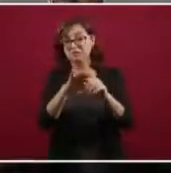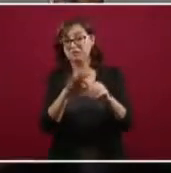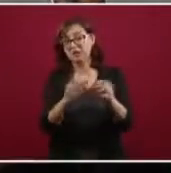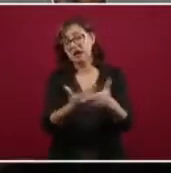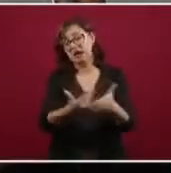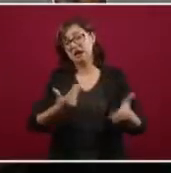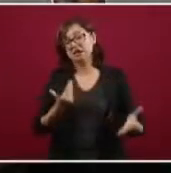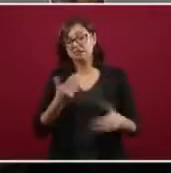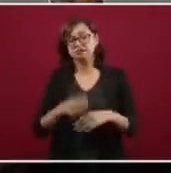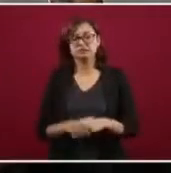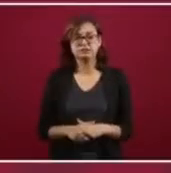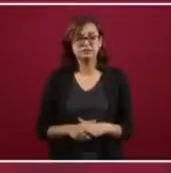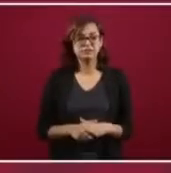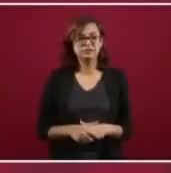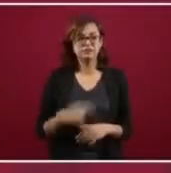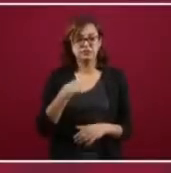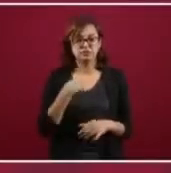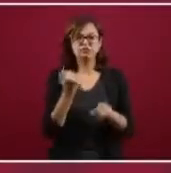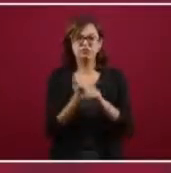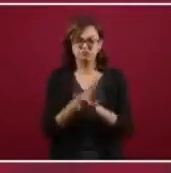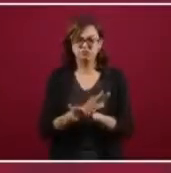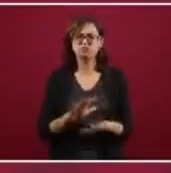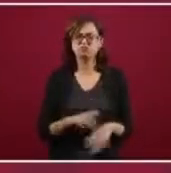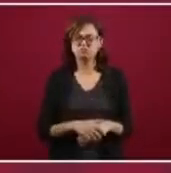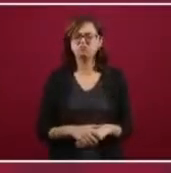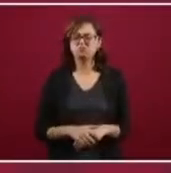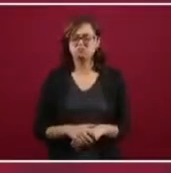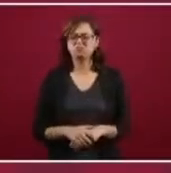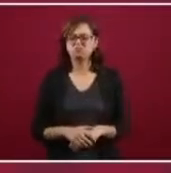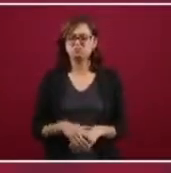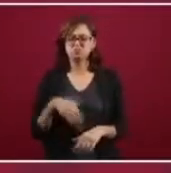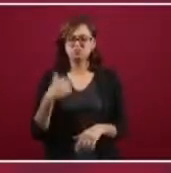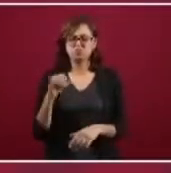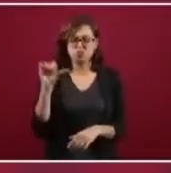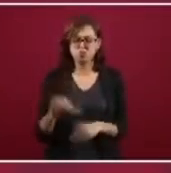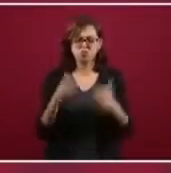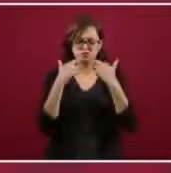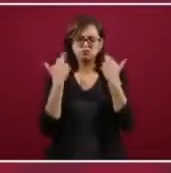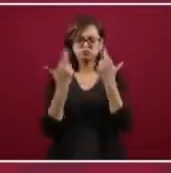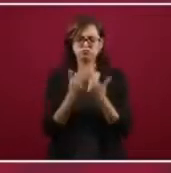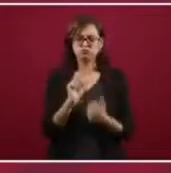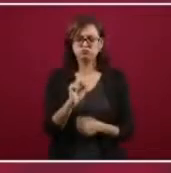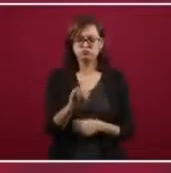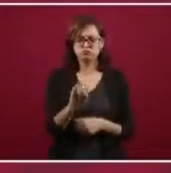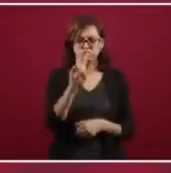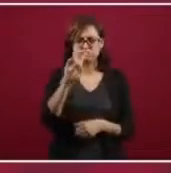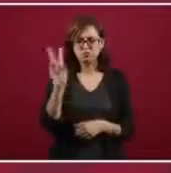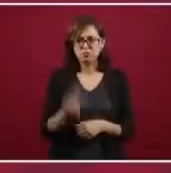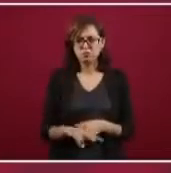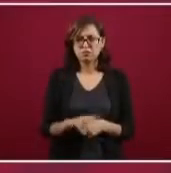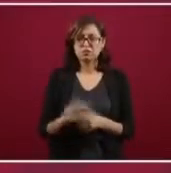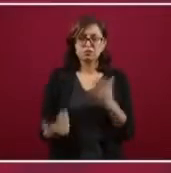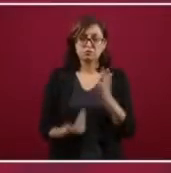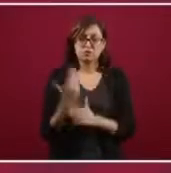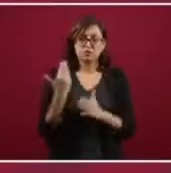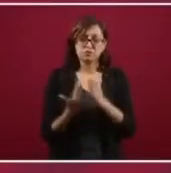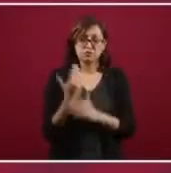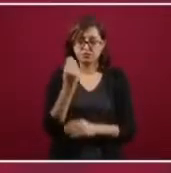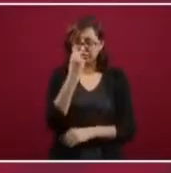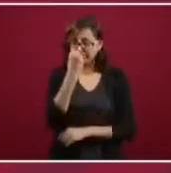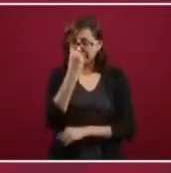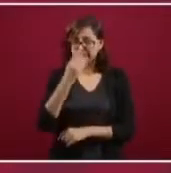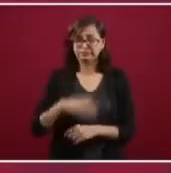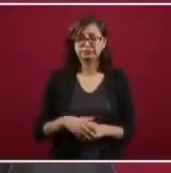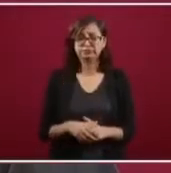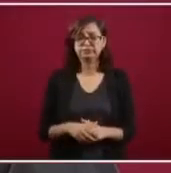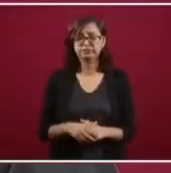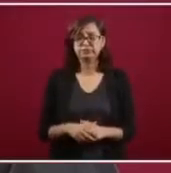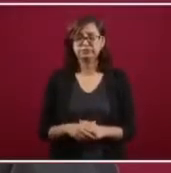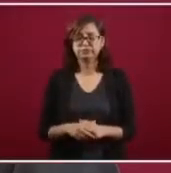Bueno, pues les informo que sí vamos a tener esta reunión, un desayuno el día de hoy